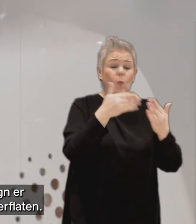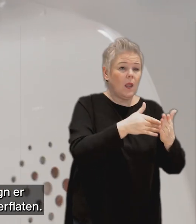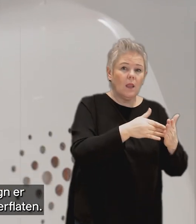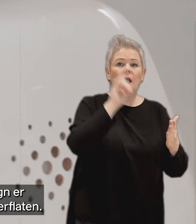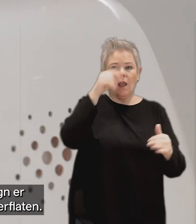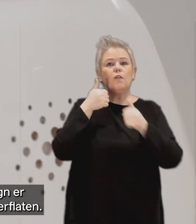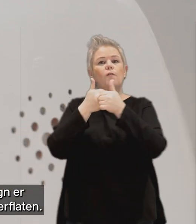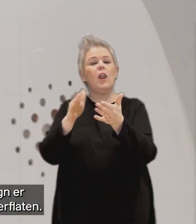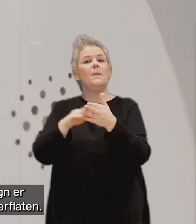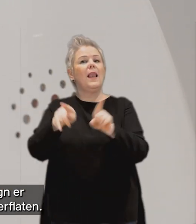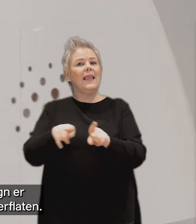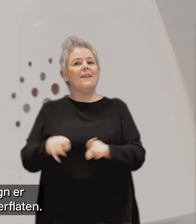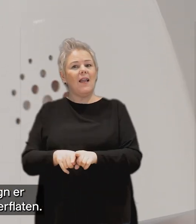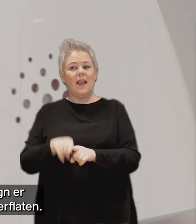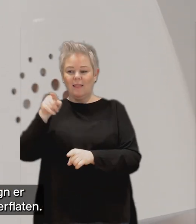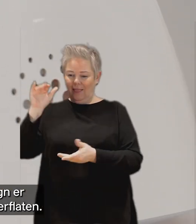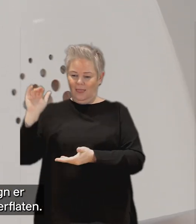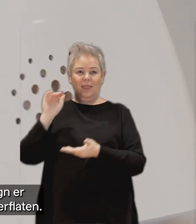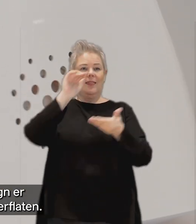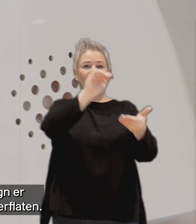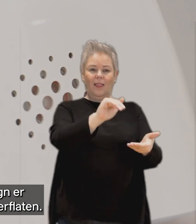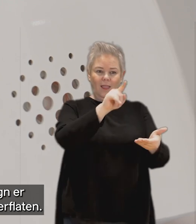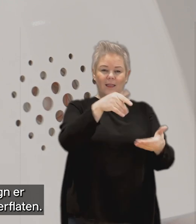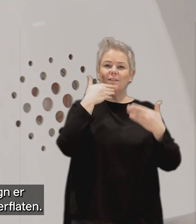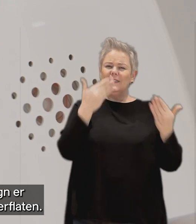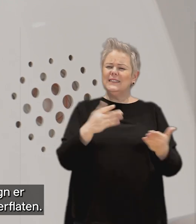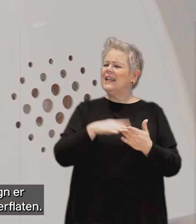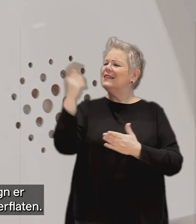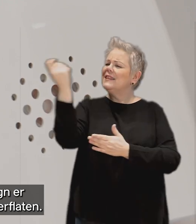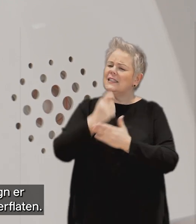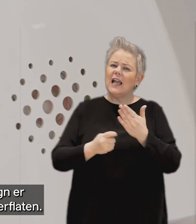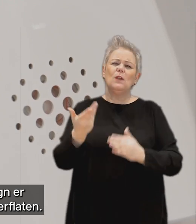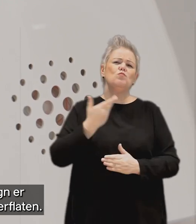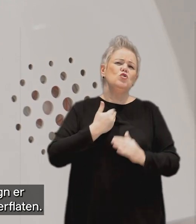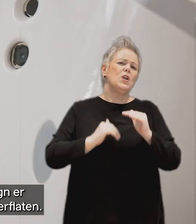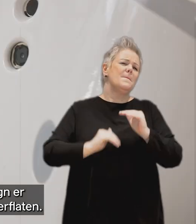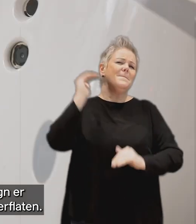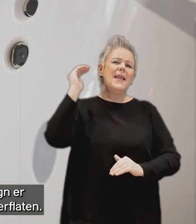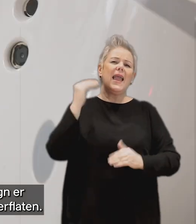Roboten viser at design er så mye mer enn selve overflaten.